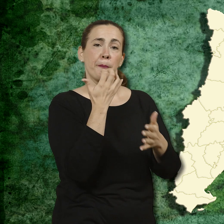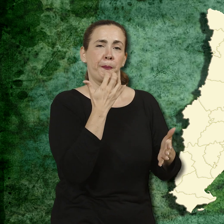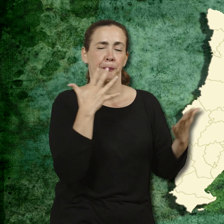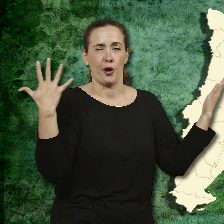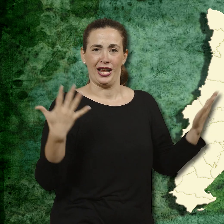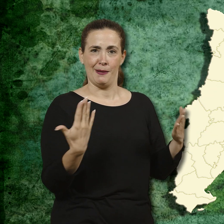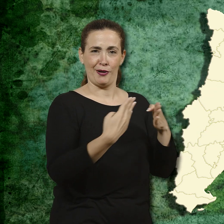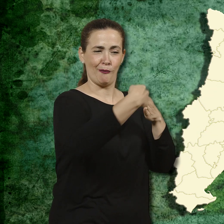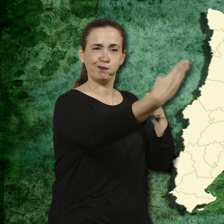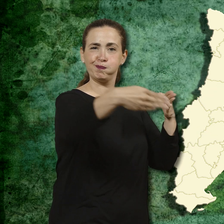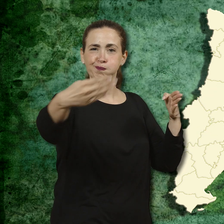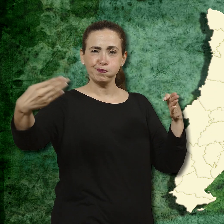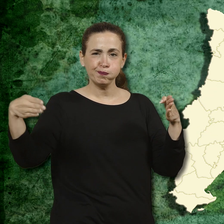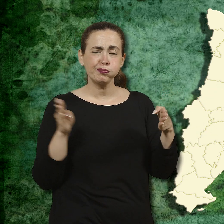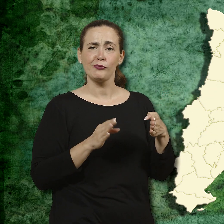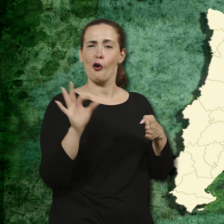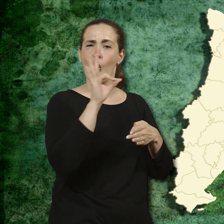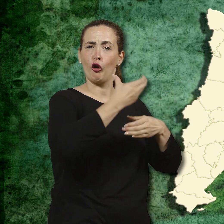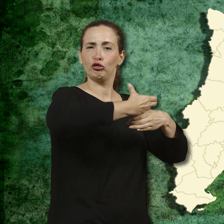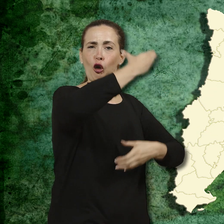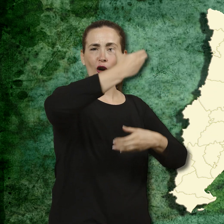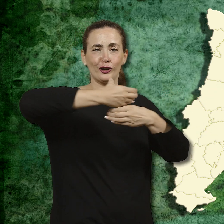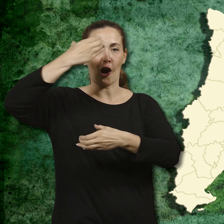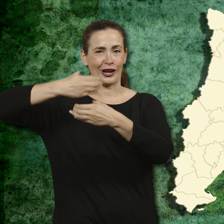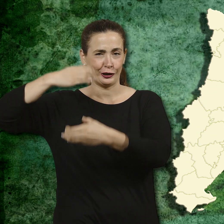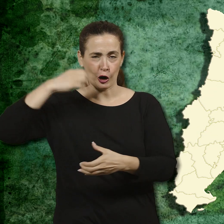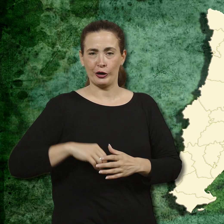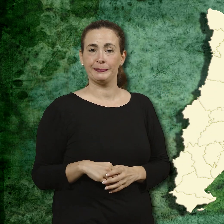com el recinte emmurallat o les torres.